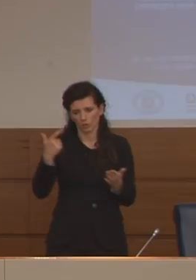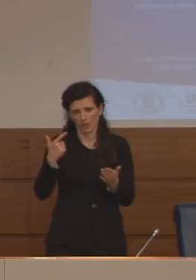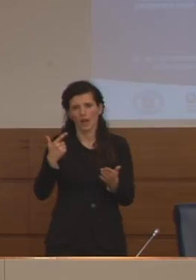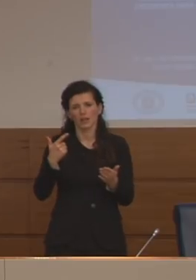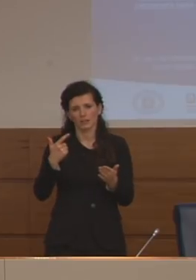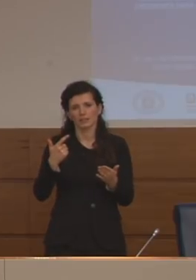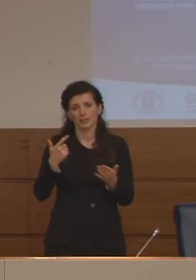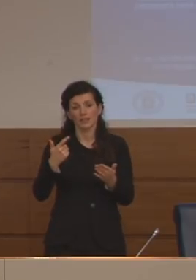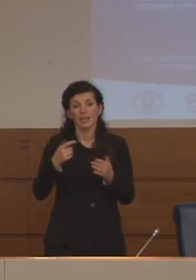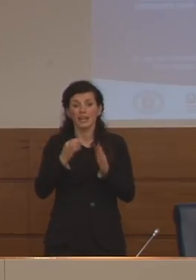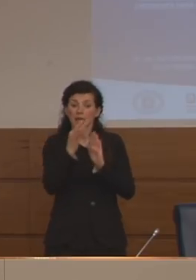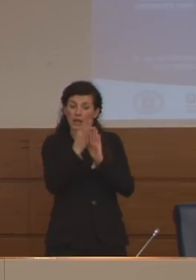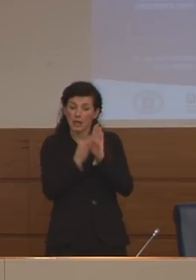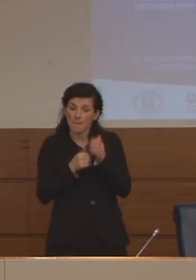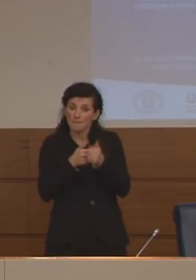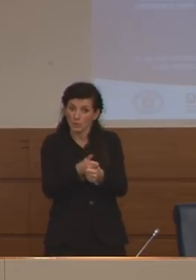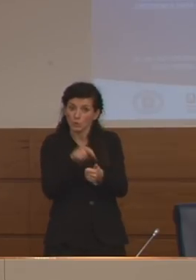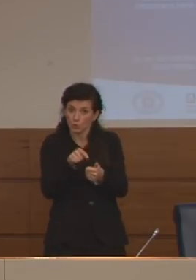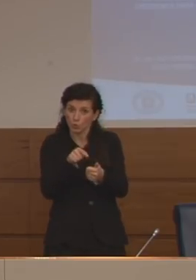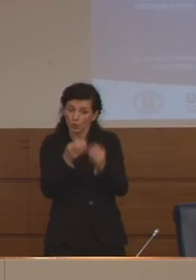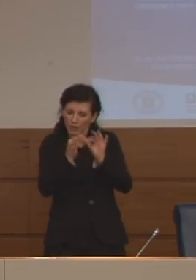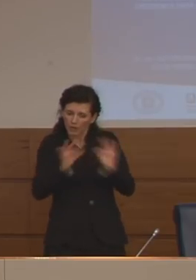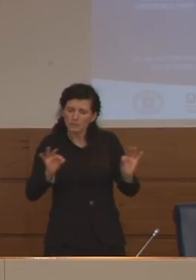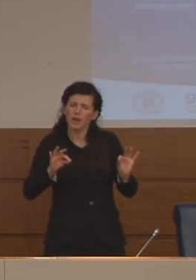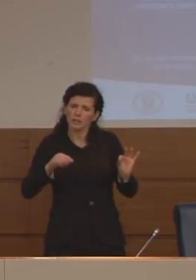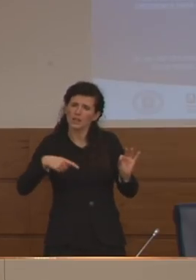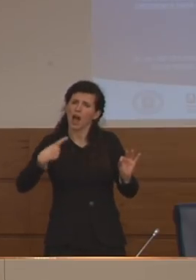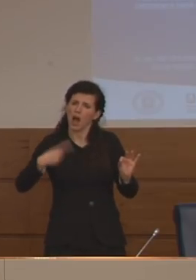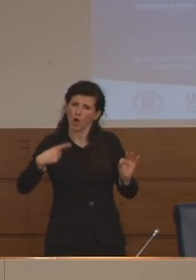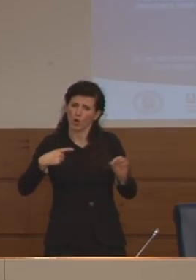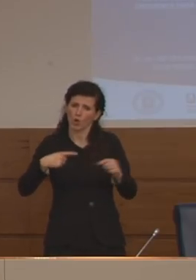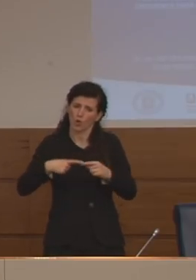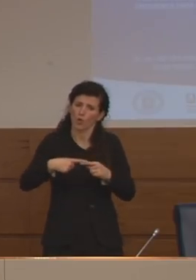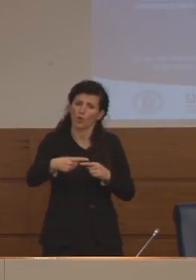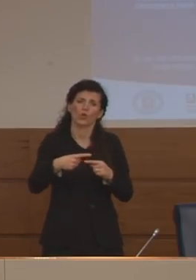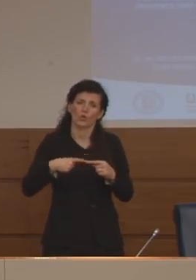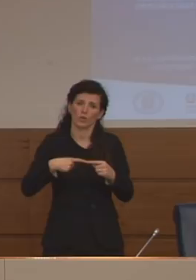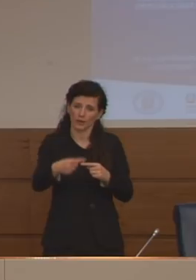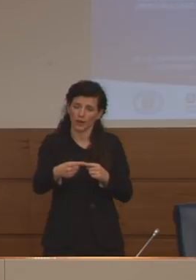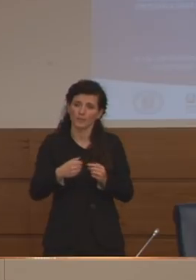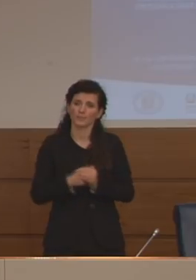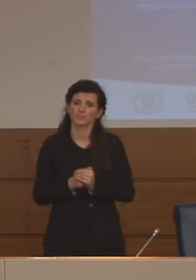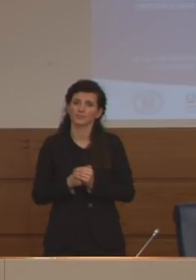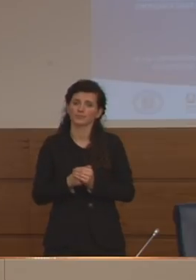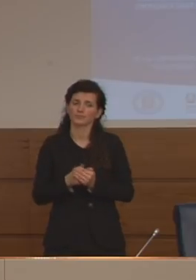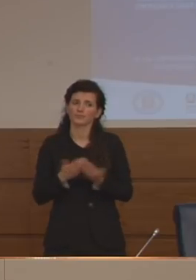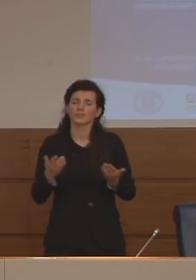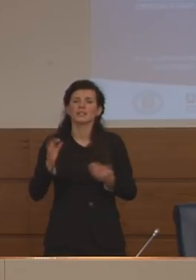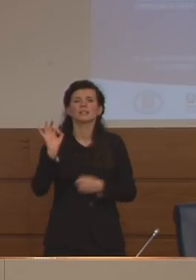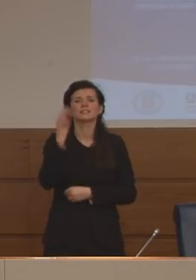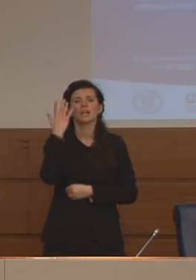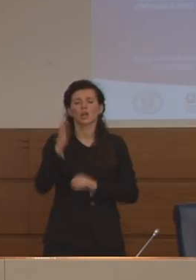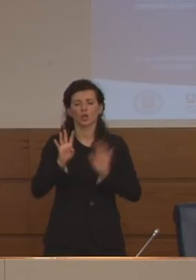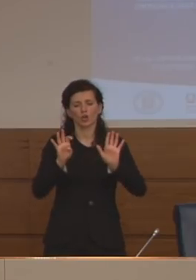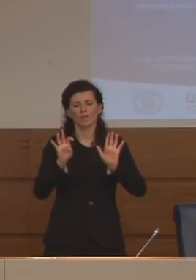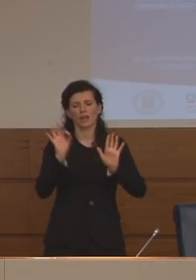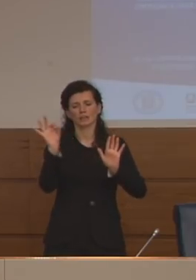Perché in realtà, ripeto, in ogni caso se fosse il 90%, se fosse l'85%, se fosse il